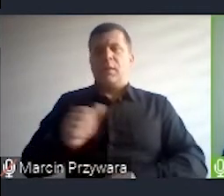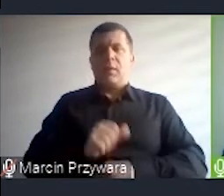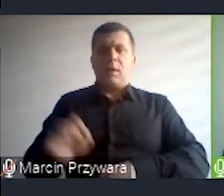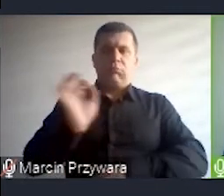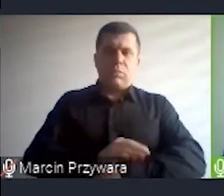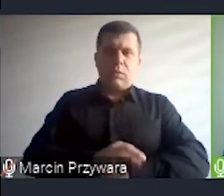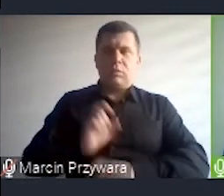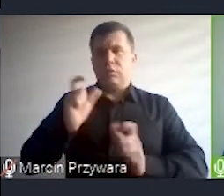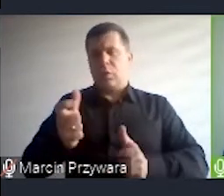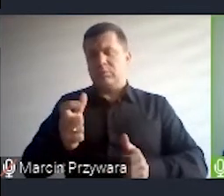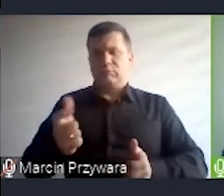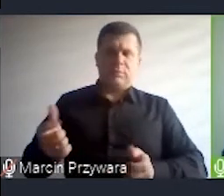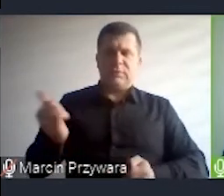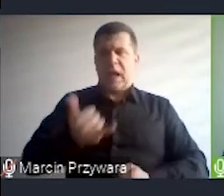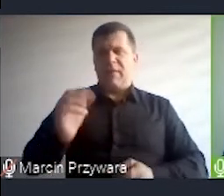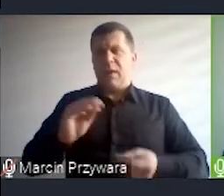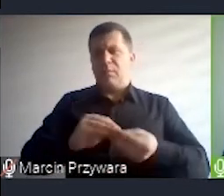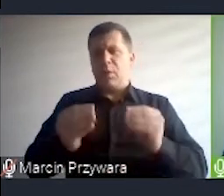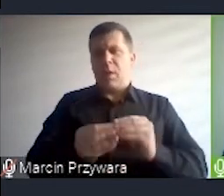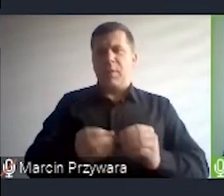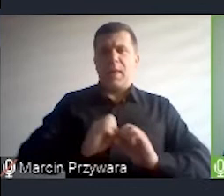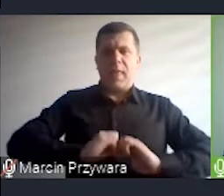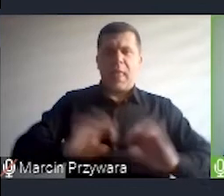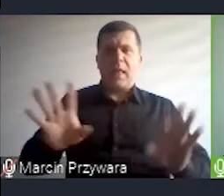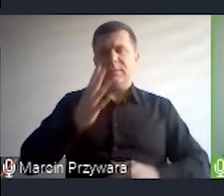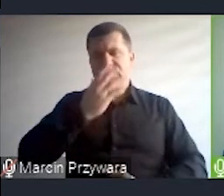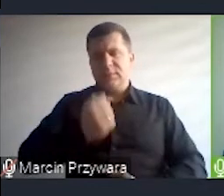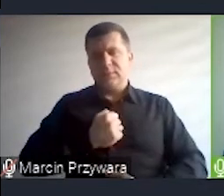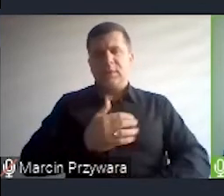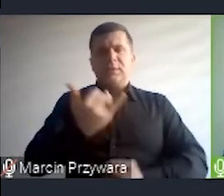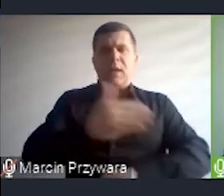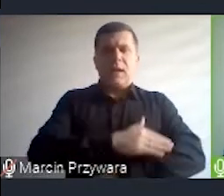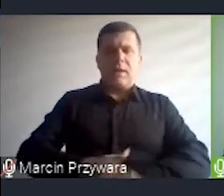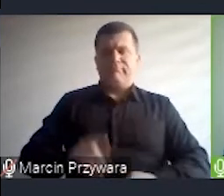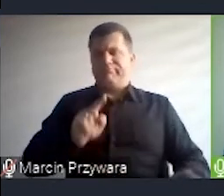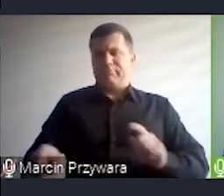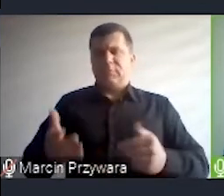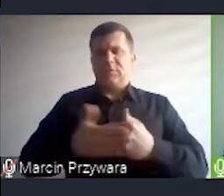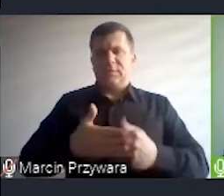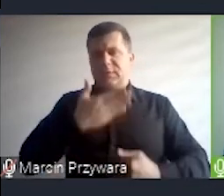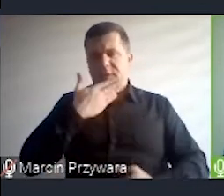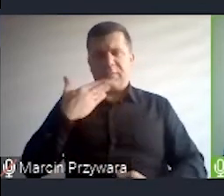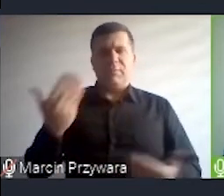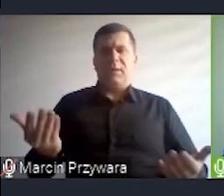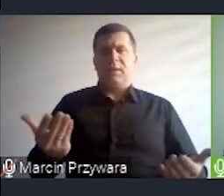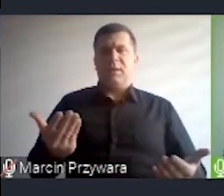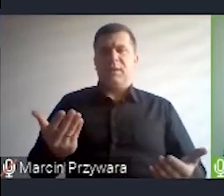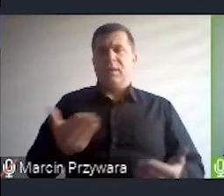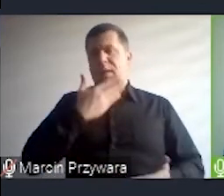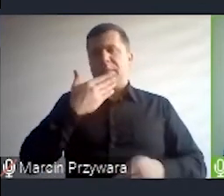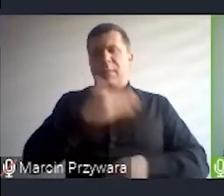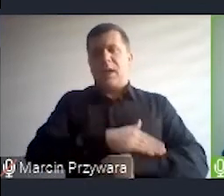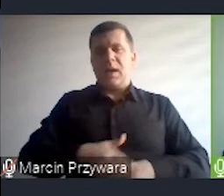Co chwila jakiś problem z określeniem jasnych granic, jeżeli tam nie drzwi, jeżeli tam nie ma granicy tego pomieszczenia,